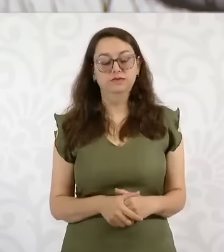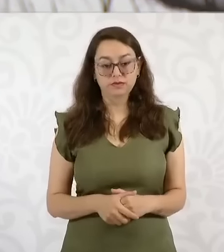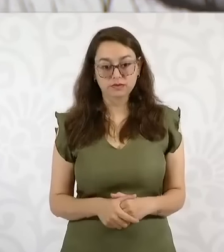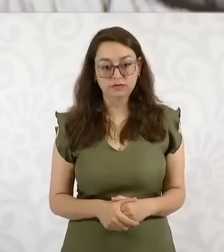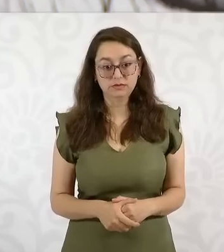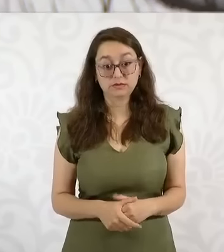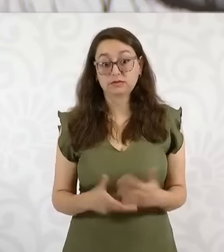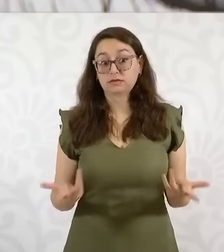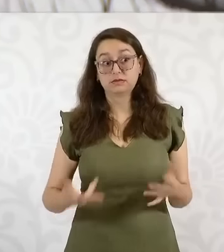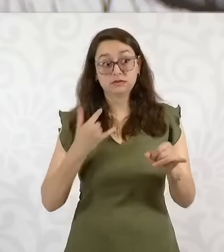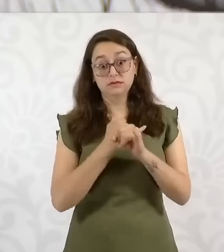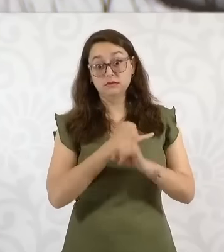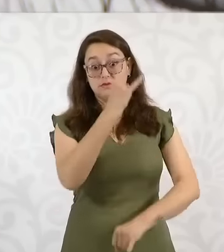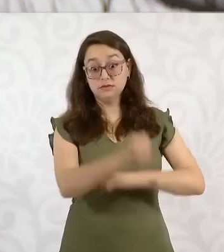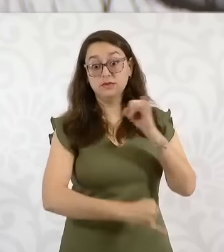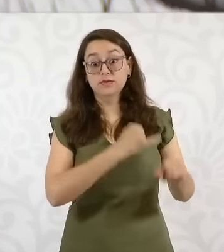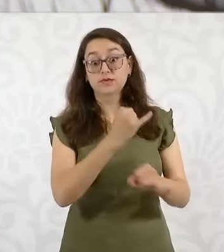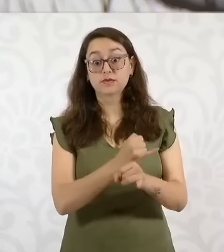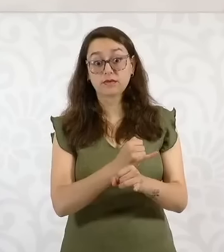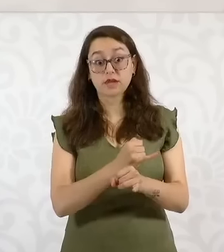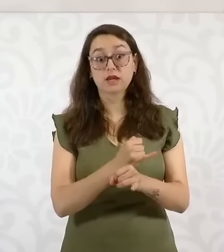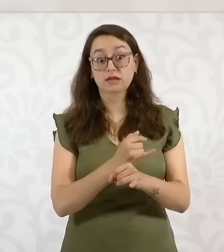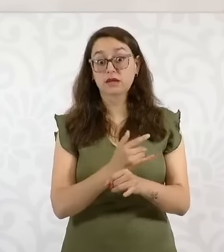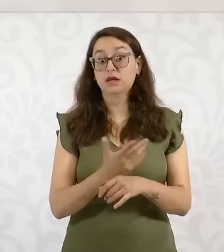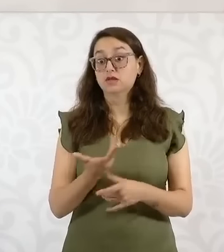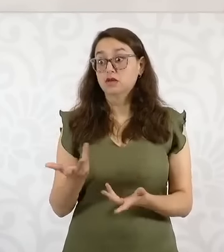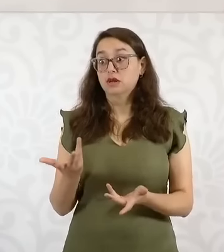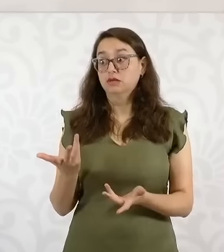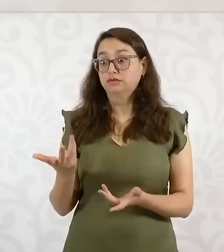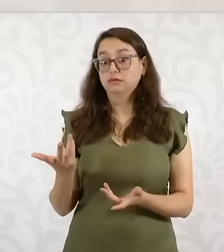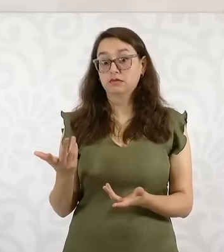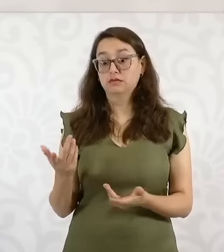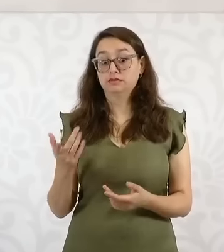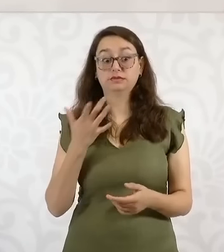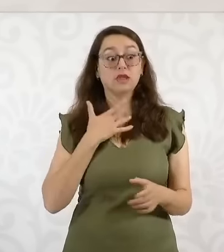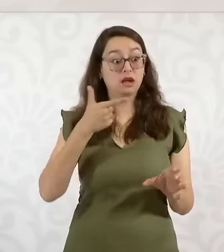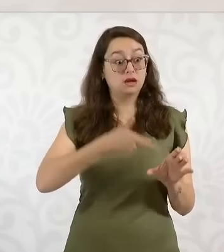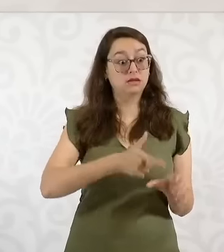precio internacional del petróleo impacta en el incremento en el precio de los combustibles en